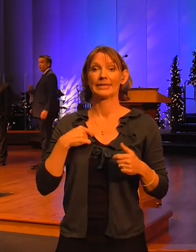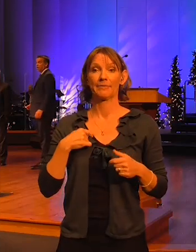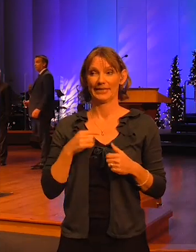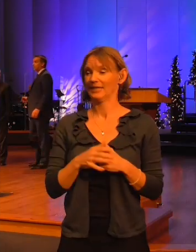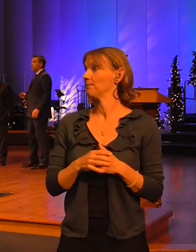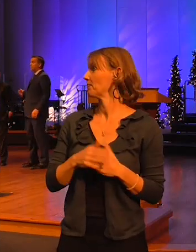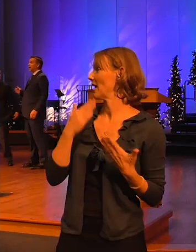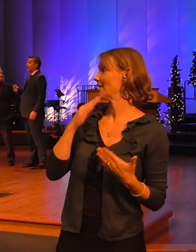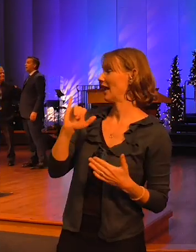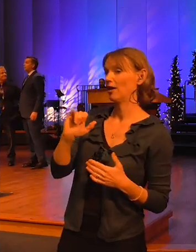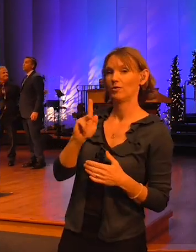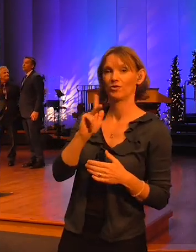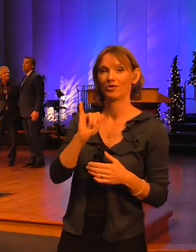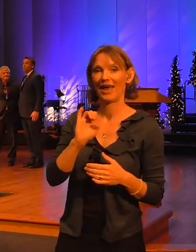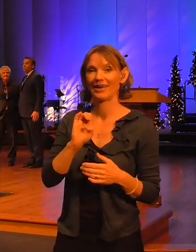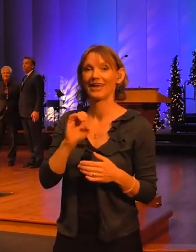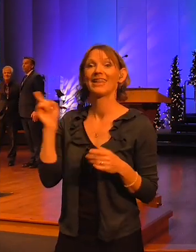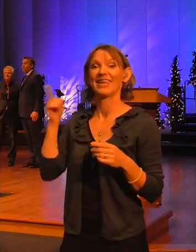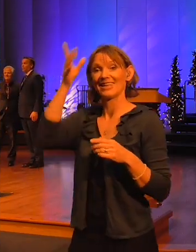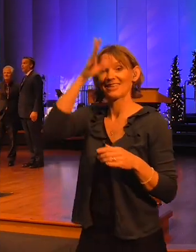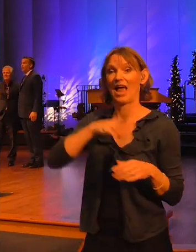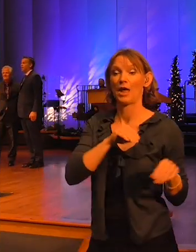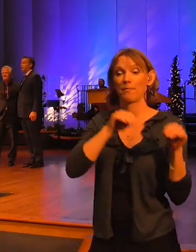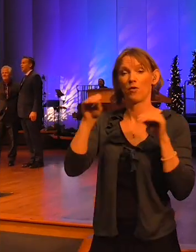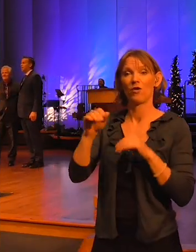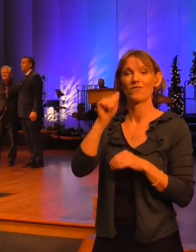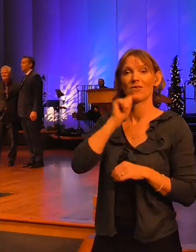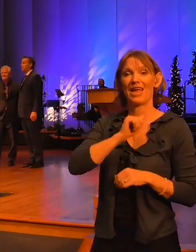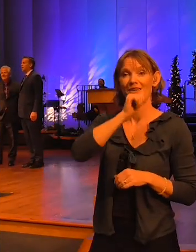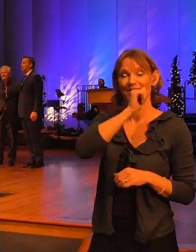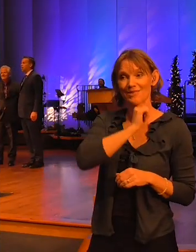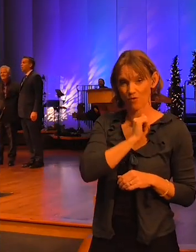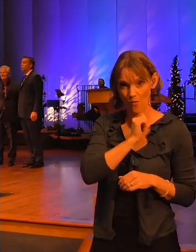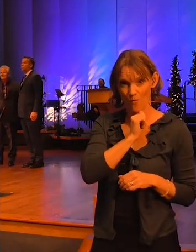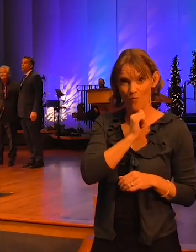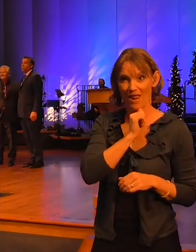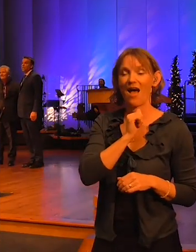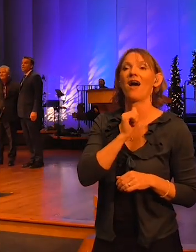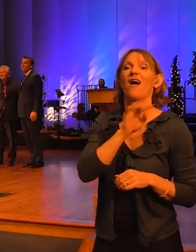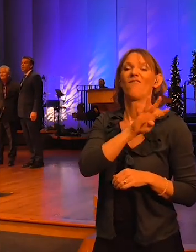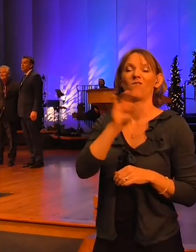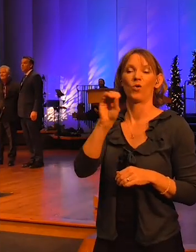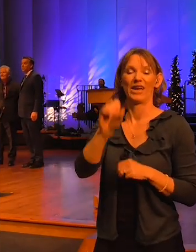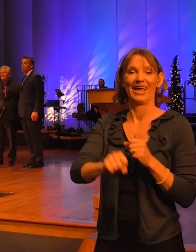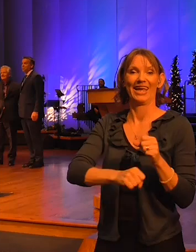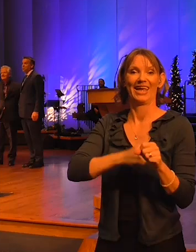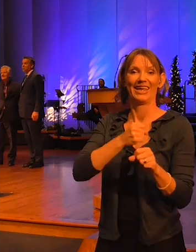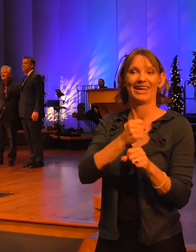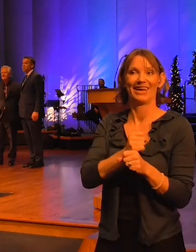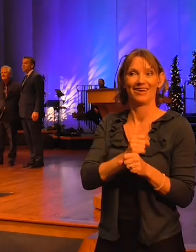se mudó a Arizona, uh, dio más de 40 años de maravilloso servicio construyendo este lugar. Solo quiero